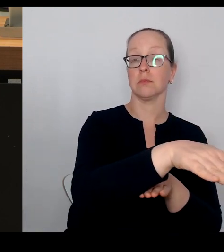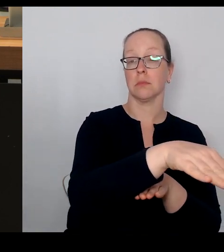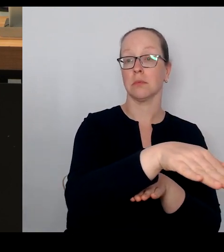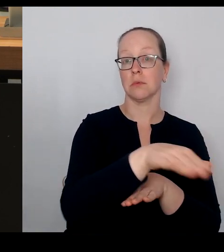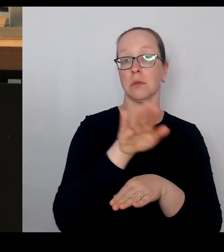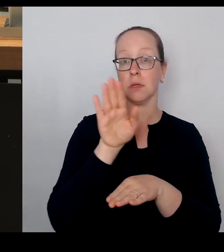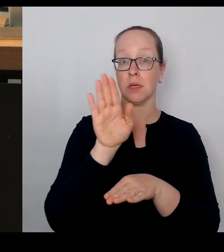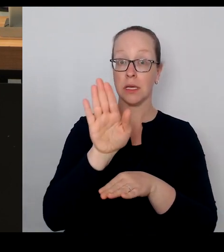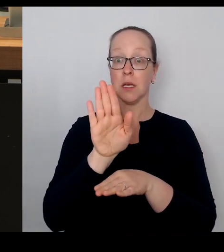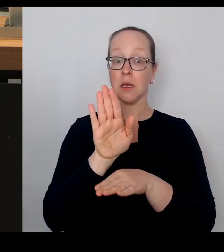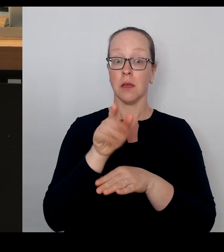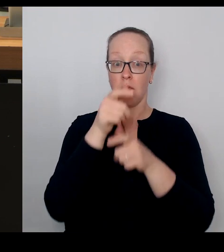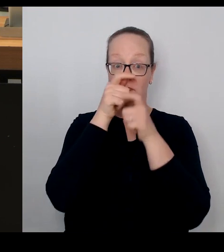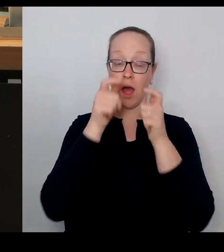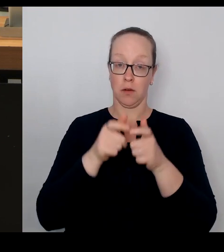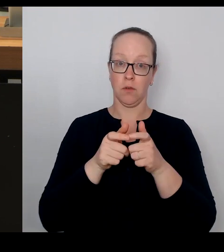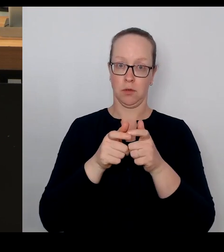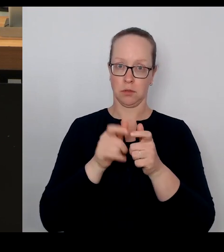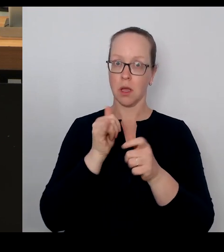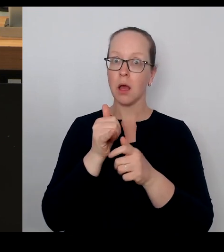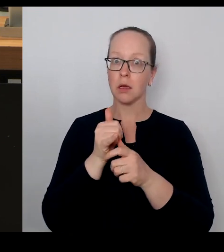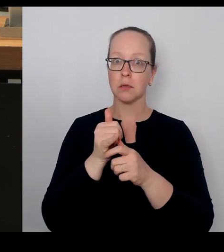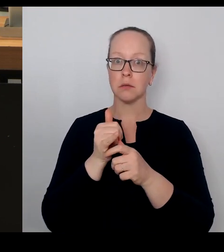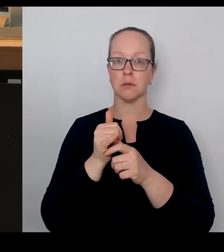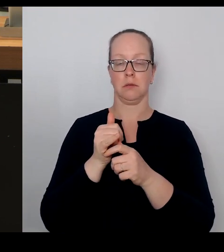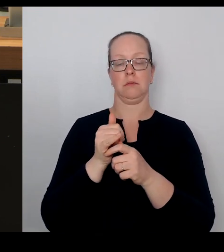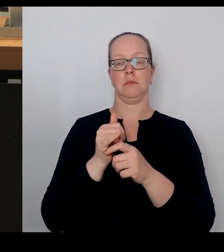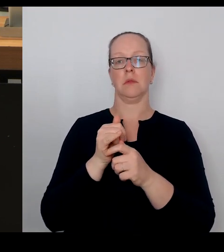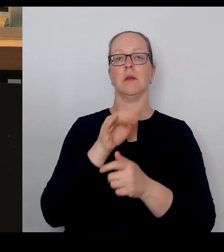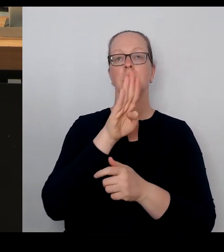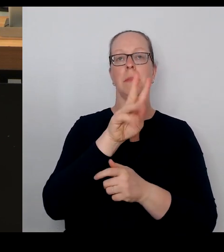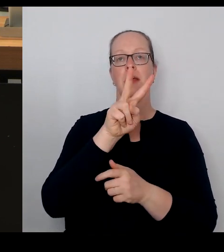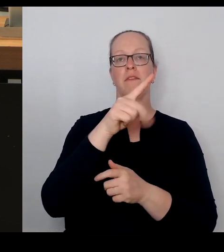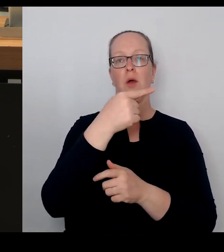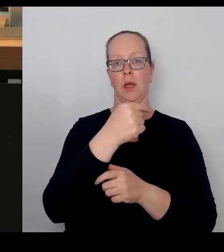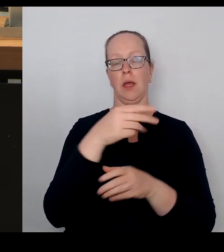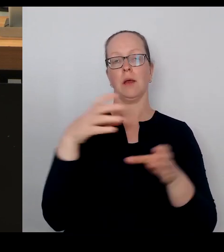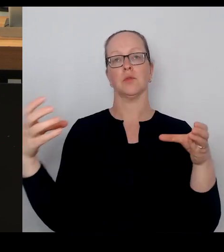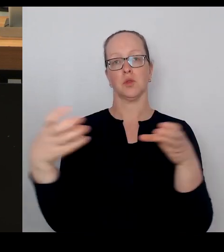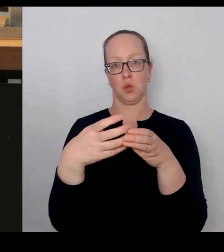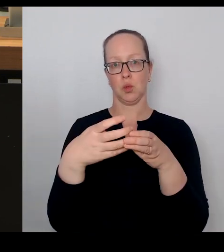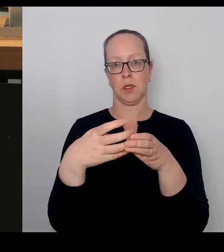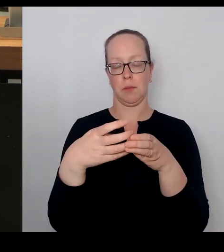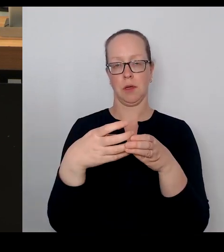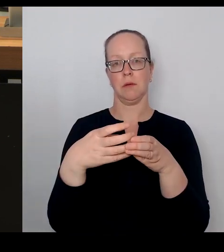mit der BVG teilen. An der Stelle und spätestens auch seit dem Fahrplanwechsel ist grundsätzlich etwas